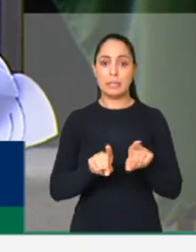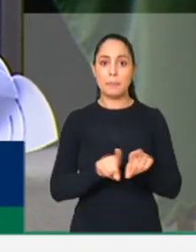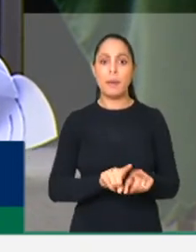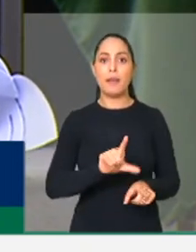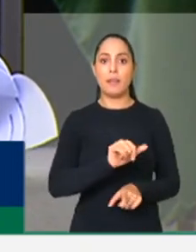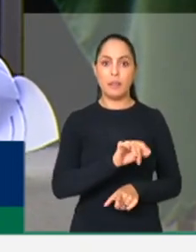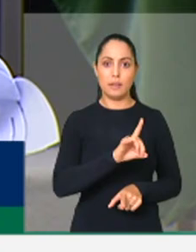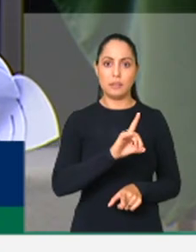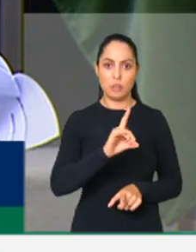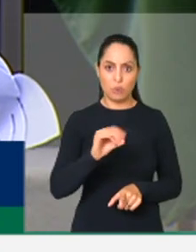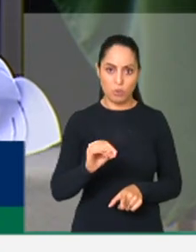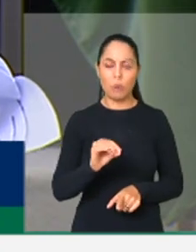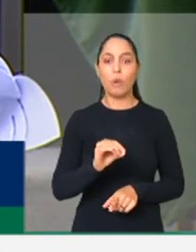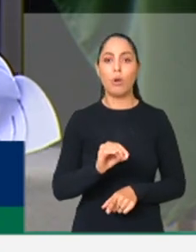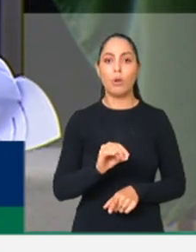DEVE SER VERIFICADA QUANTO A